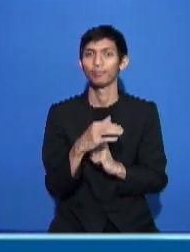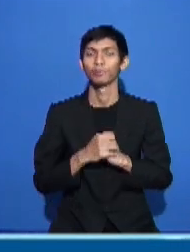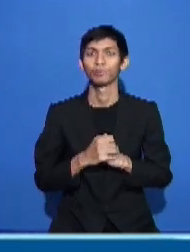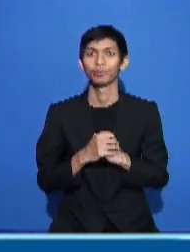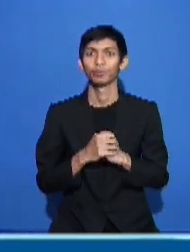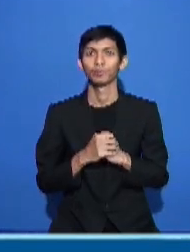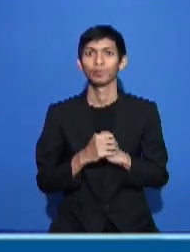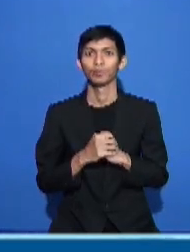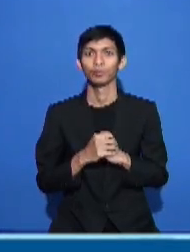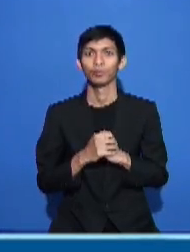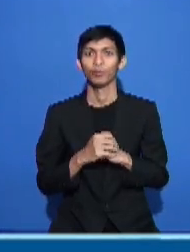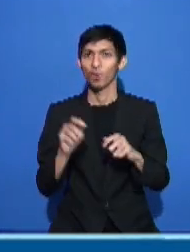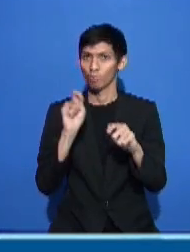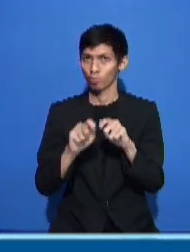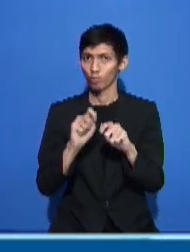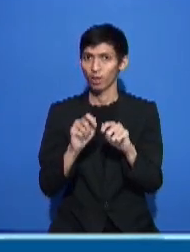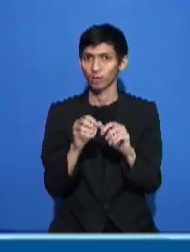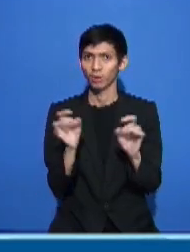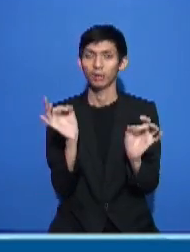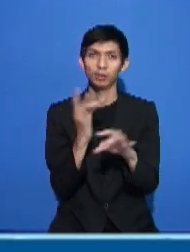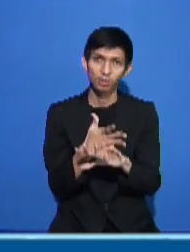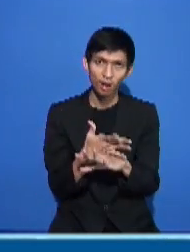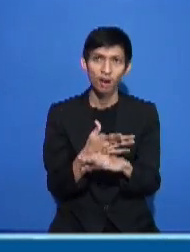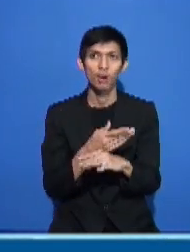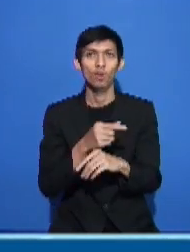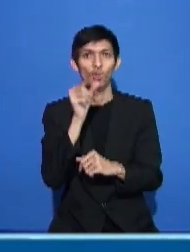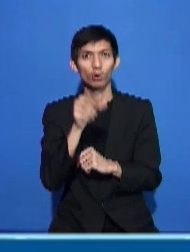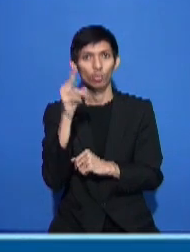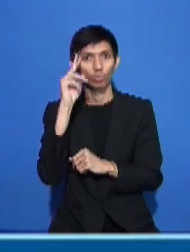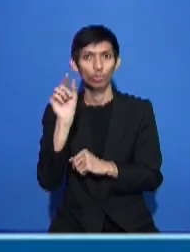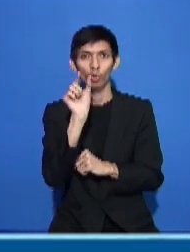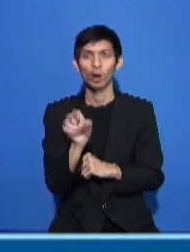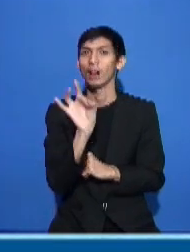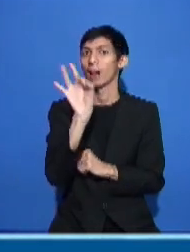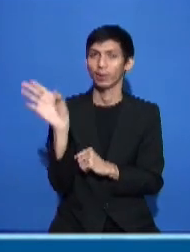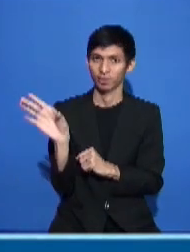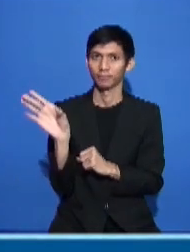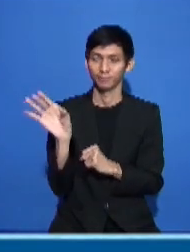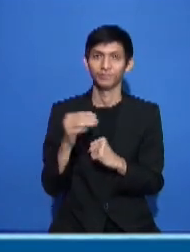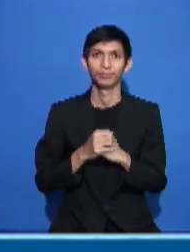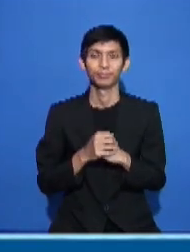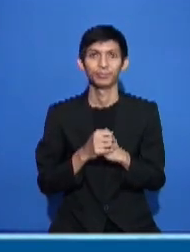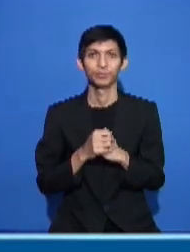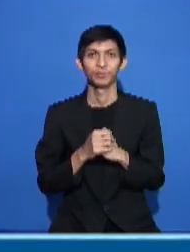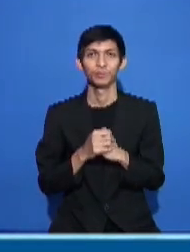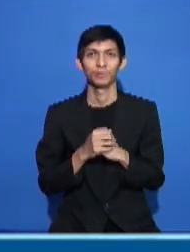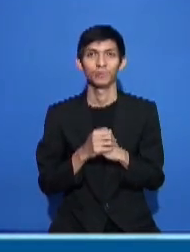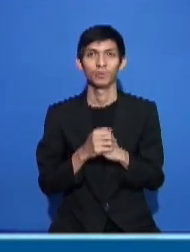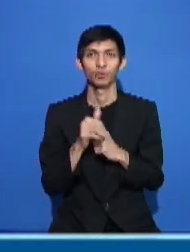produk ingkang karipto usananipun saget nikel janing keluarga